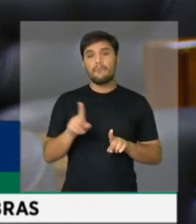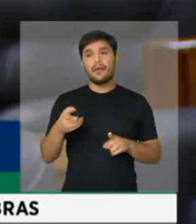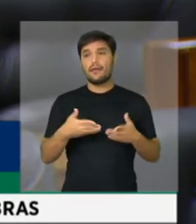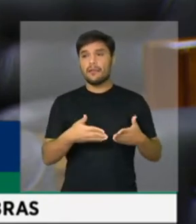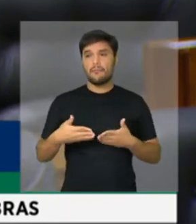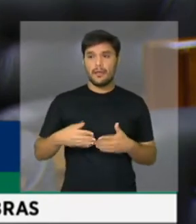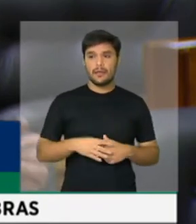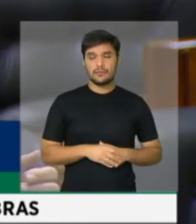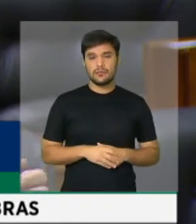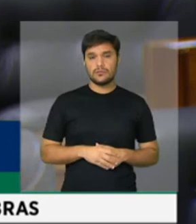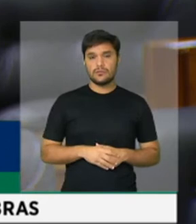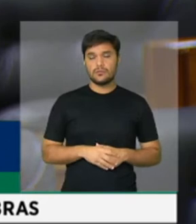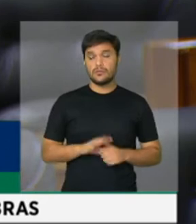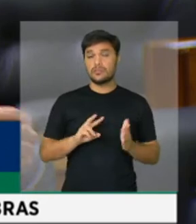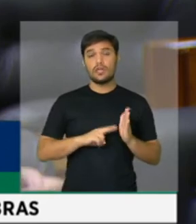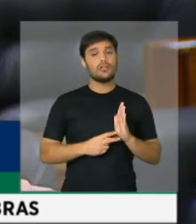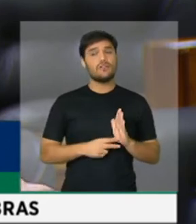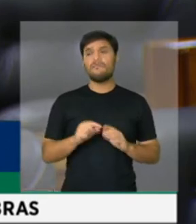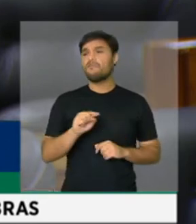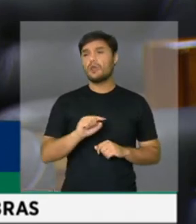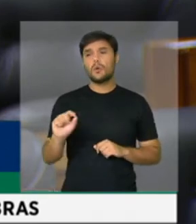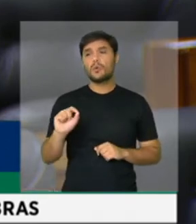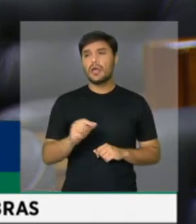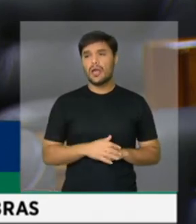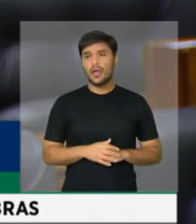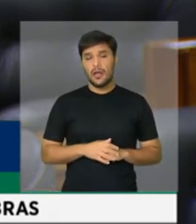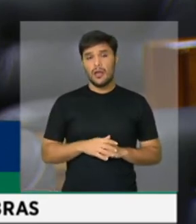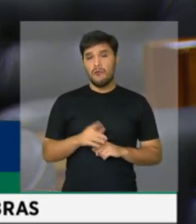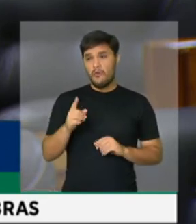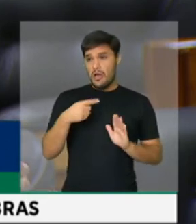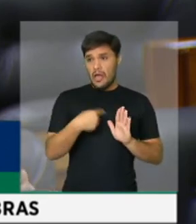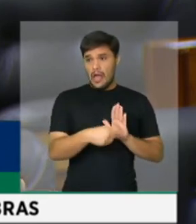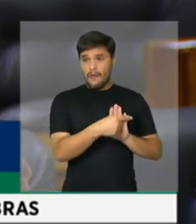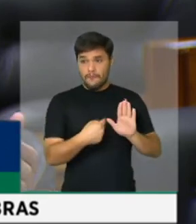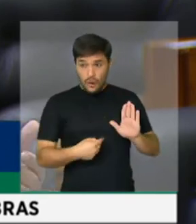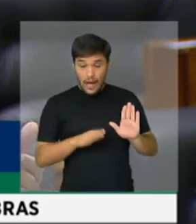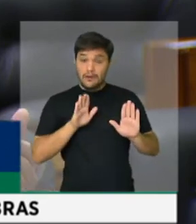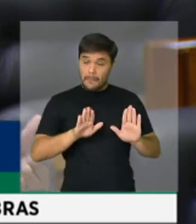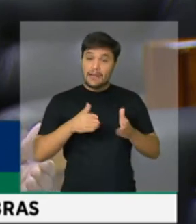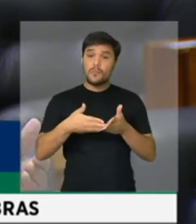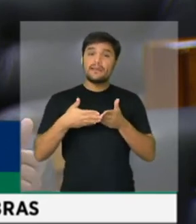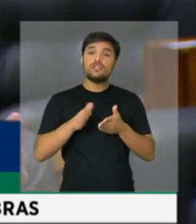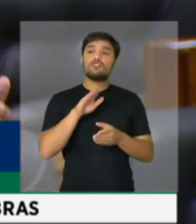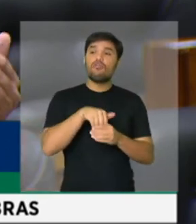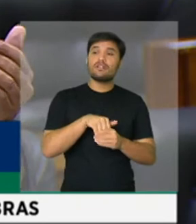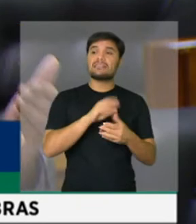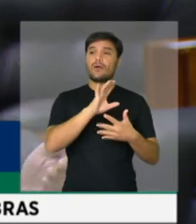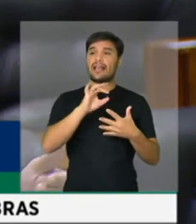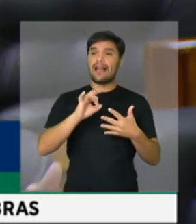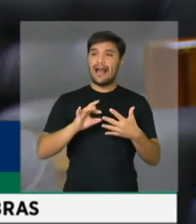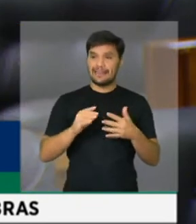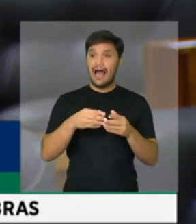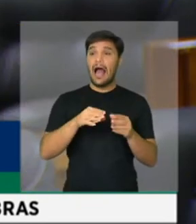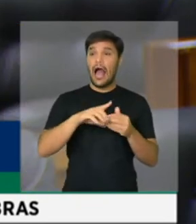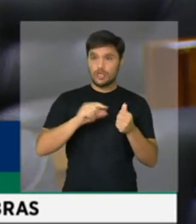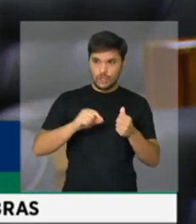OCORRE QUE O CAPUT DO ARTIGO 117 PREVÊ: SERÃO ESCRITOS E DEPENDERÃO DE DELIBERAÇÃO DE PLENÁRIO OS REQUERIMENTOS NÃO ESPECIFICADOS NESSE